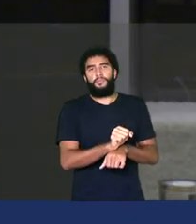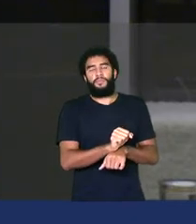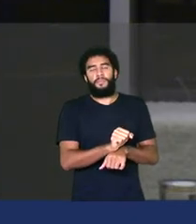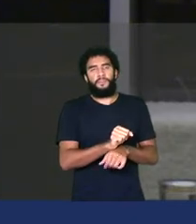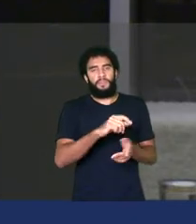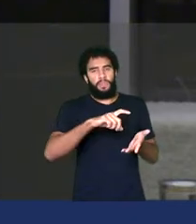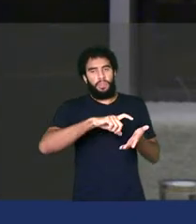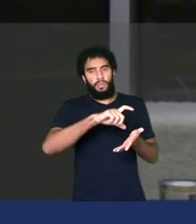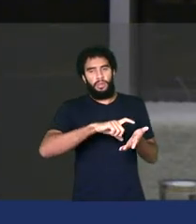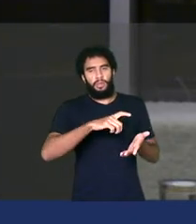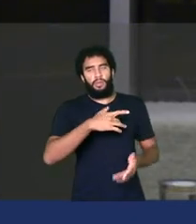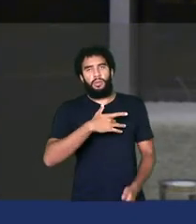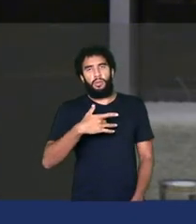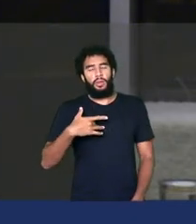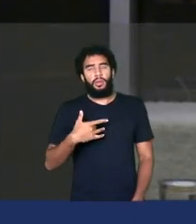ESSA EXPECTATIVA DE PLANO TAXATIVO, AGUARDAM ESSA